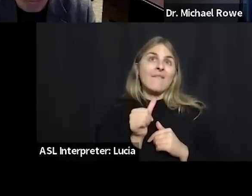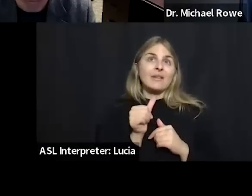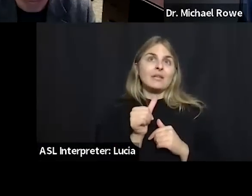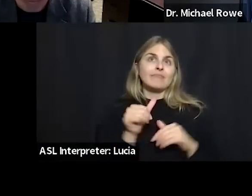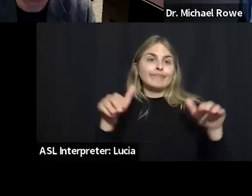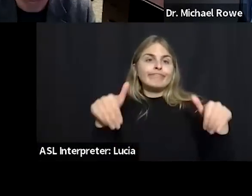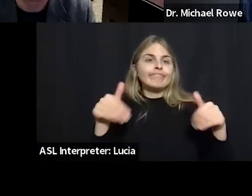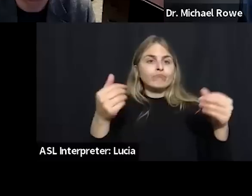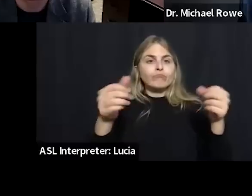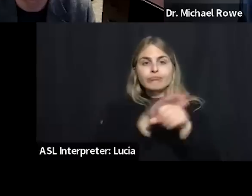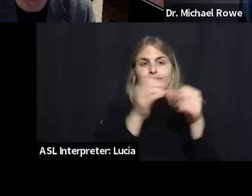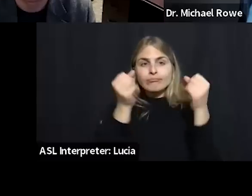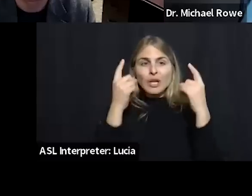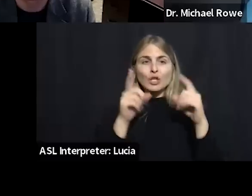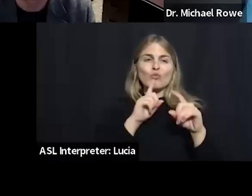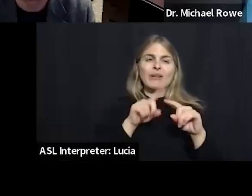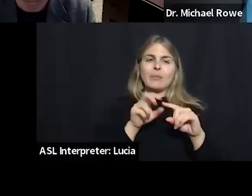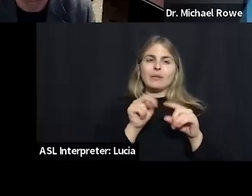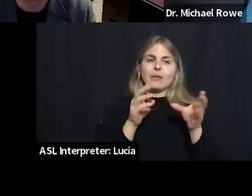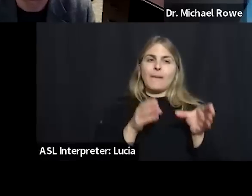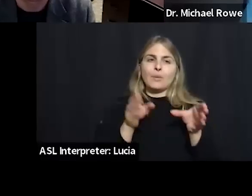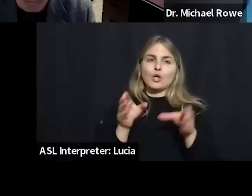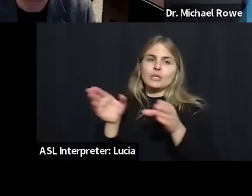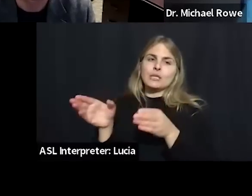porque es tan individualizado por persona y por contexto.